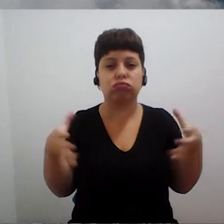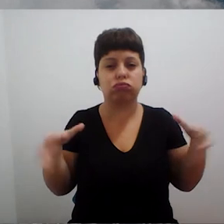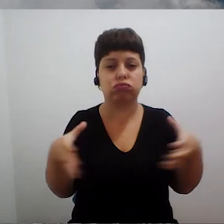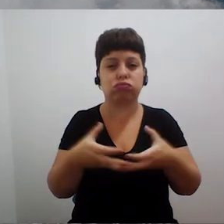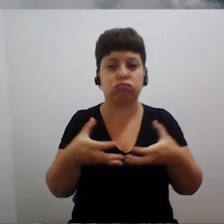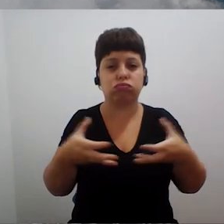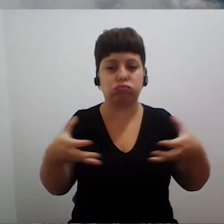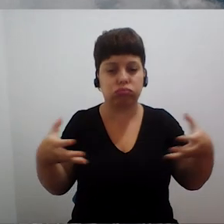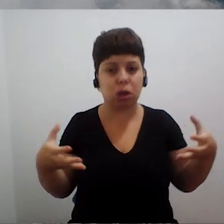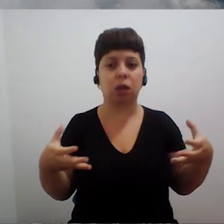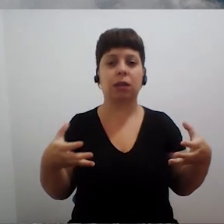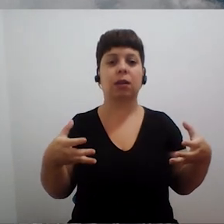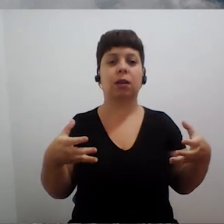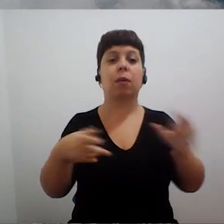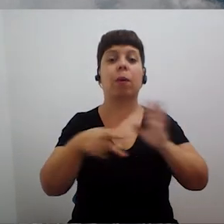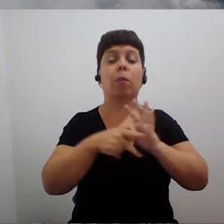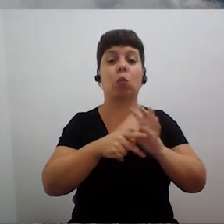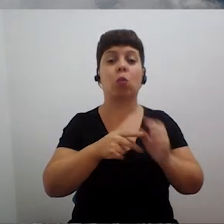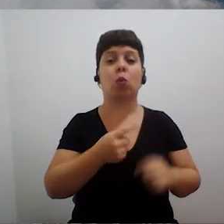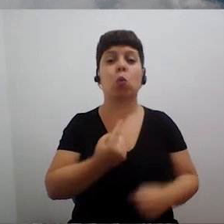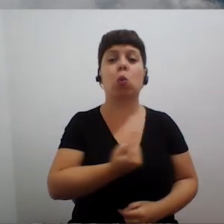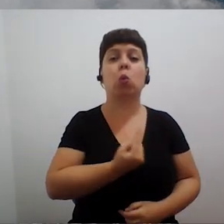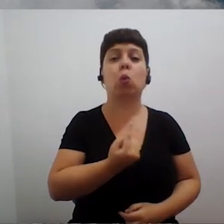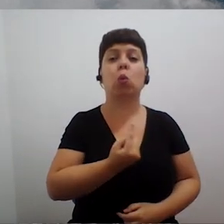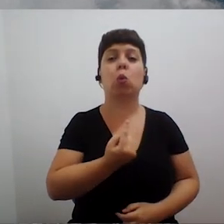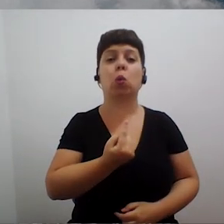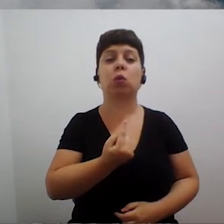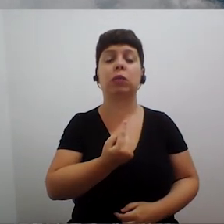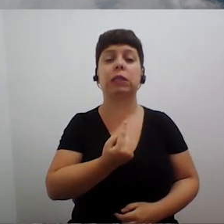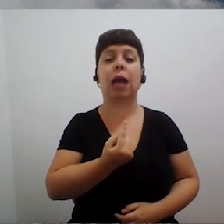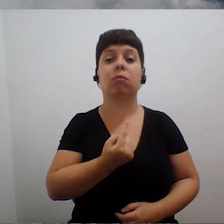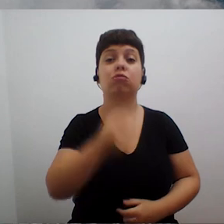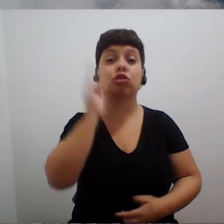no testemunho comum do evangelho, e assim se criou